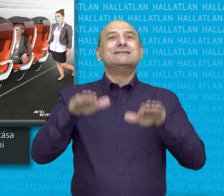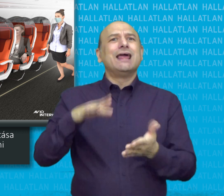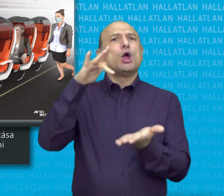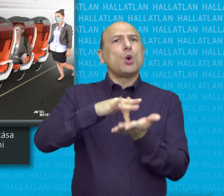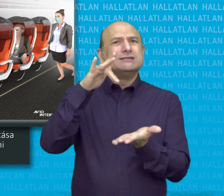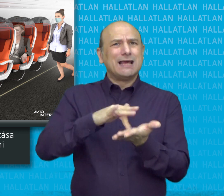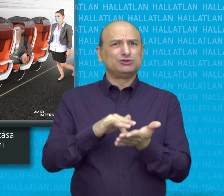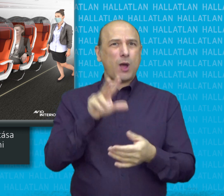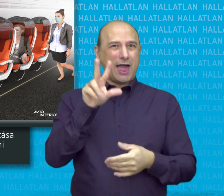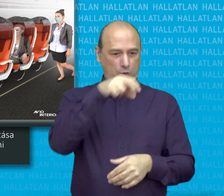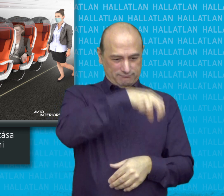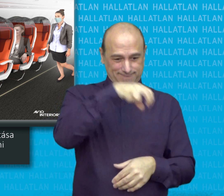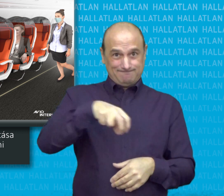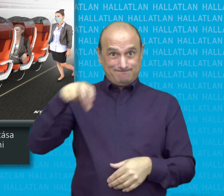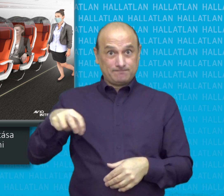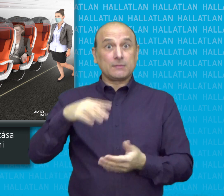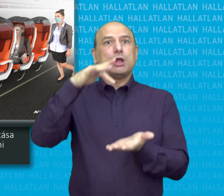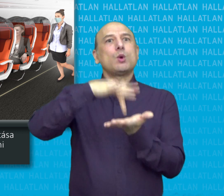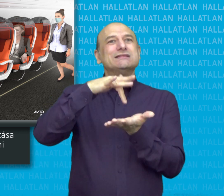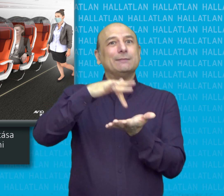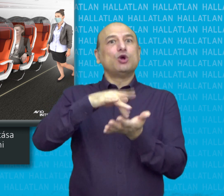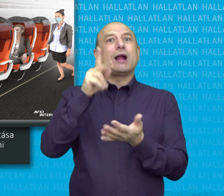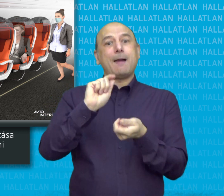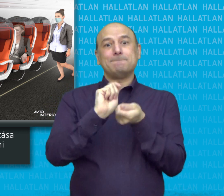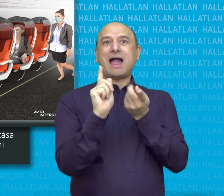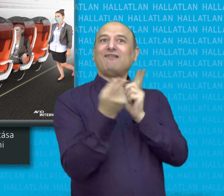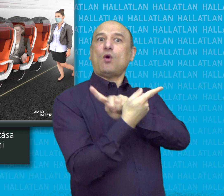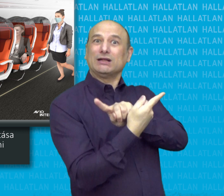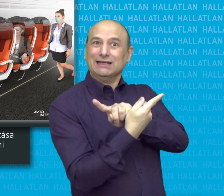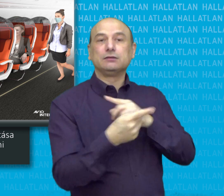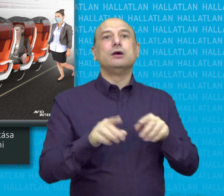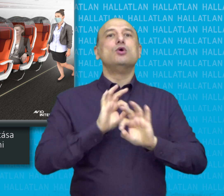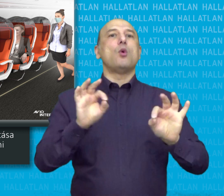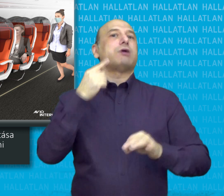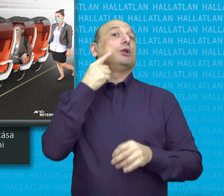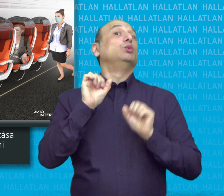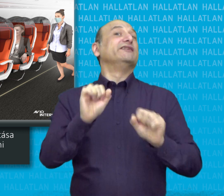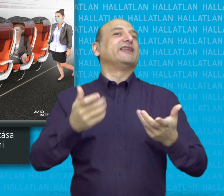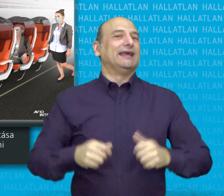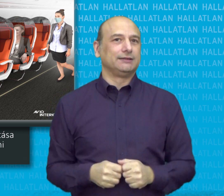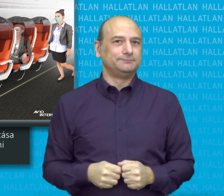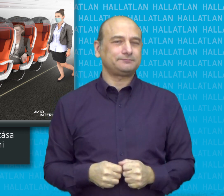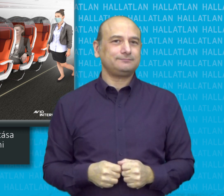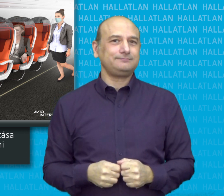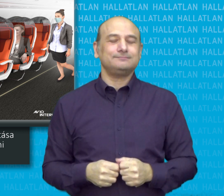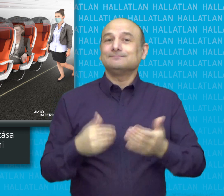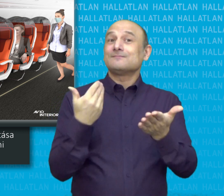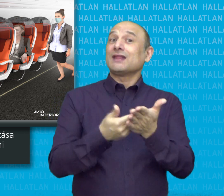hogy a középső széket célszerű lenne megfordítani, hogy még jobban védve legyenek az utasok.